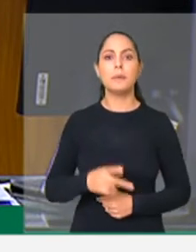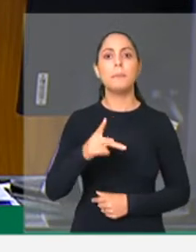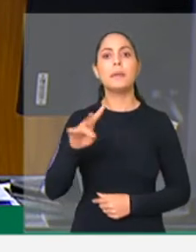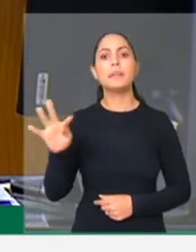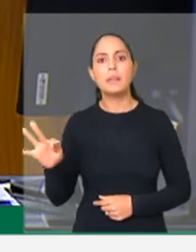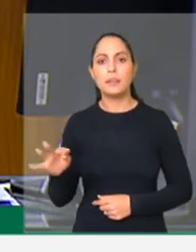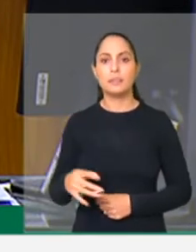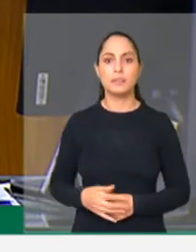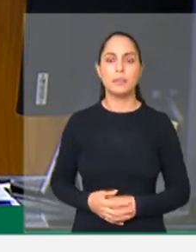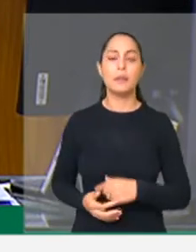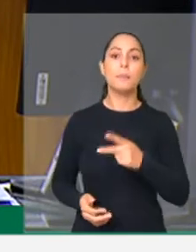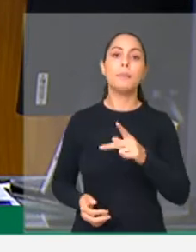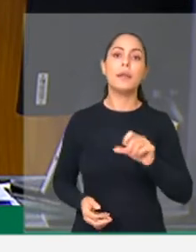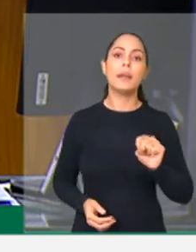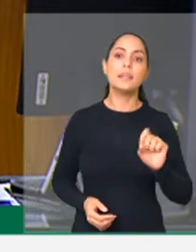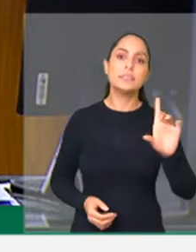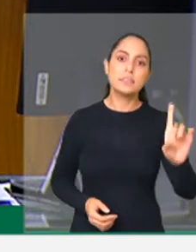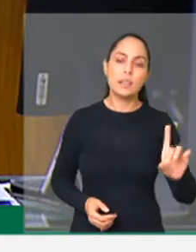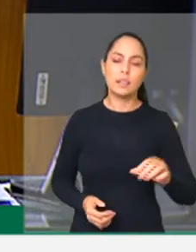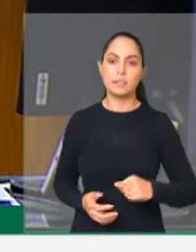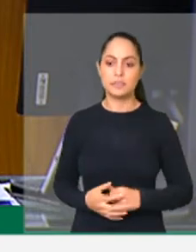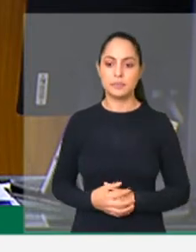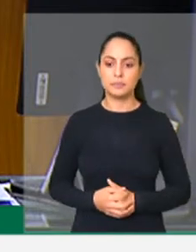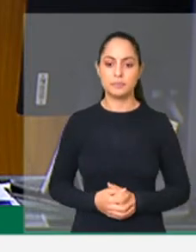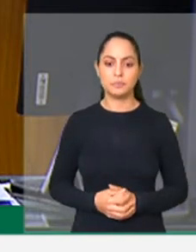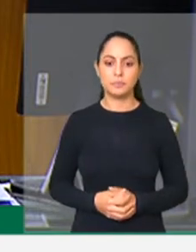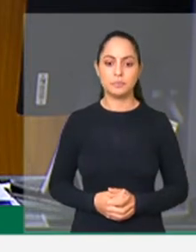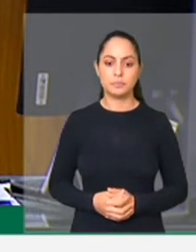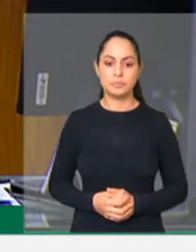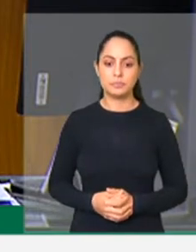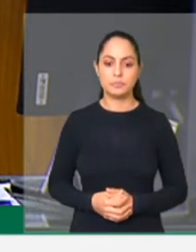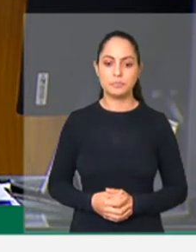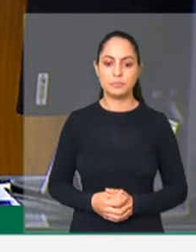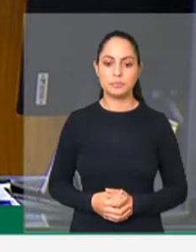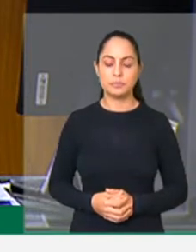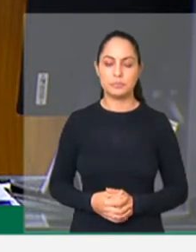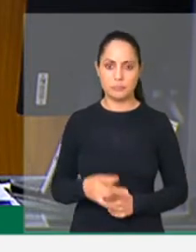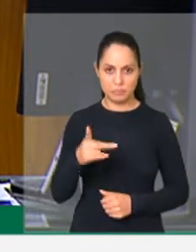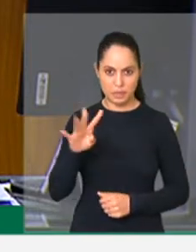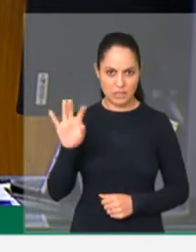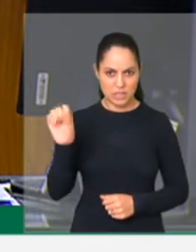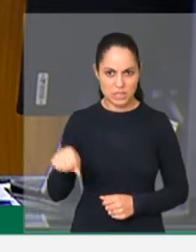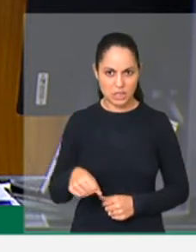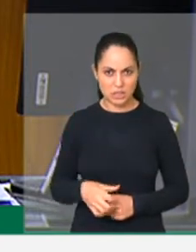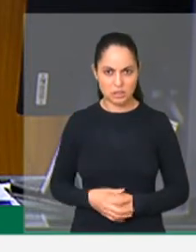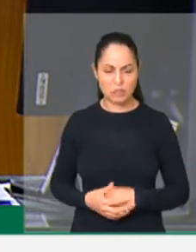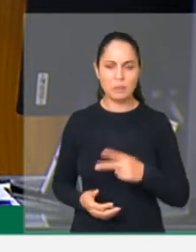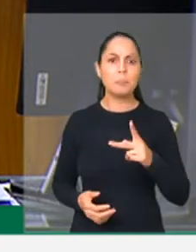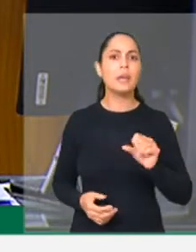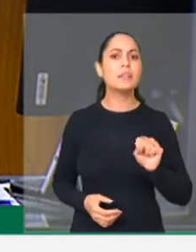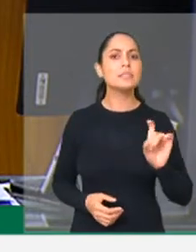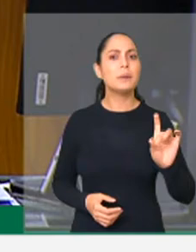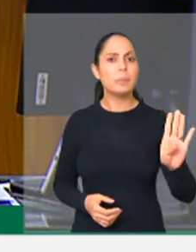DEPUTADO MOSQUINI. REPUBLICANOS? [DEPUTADO]: MDB ORIENTA SIM, SENHOR PRESIDENTE. -- [DEPUTADO]: